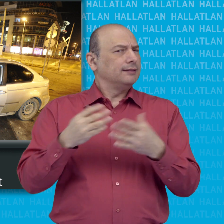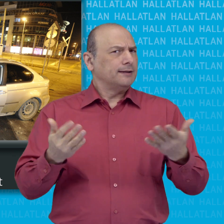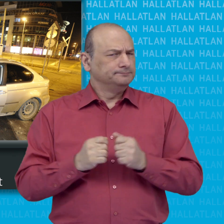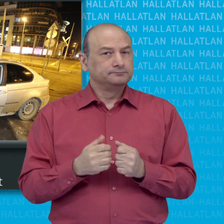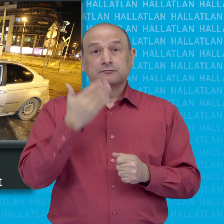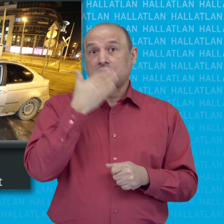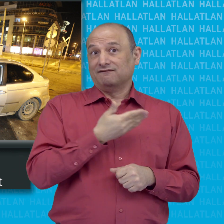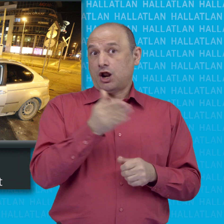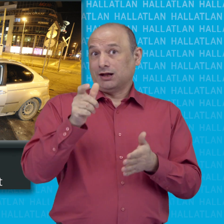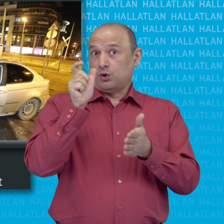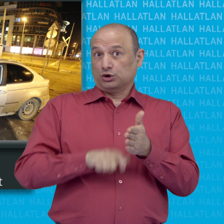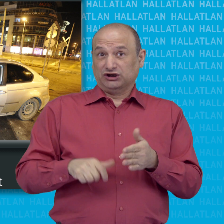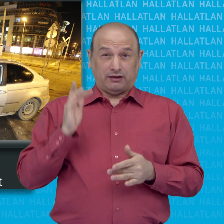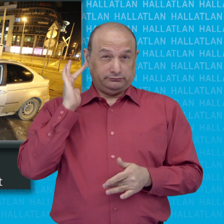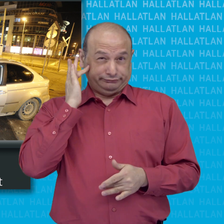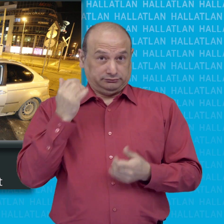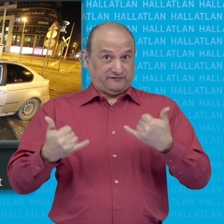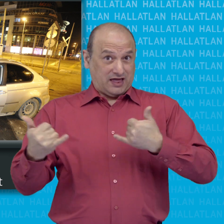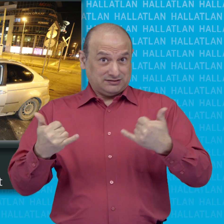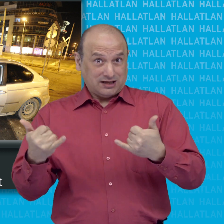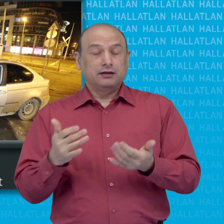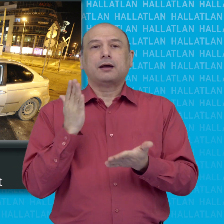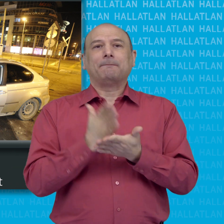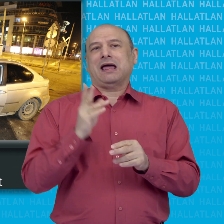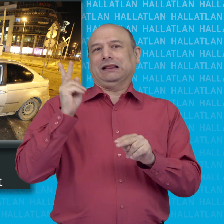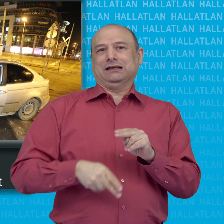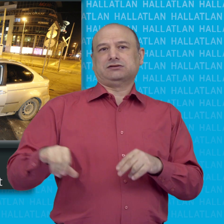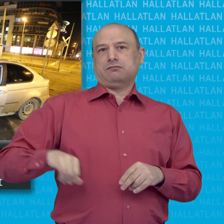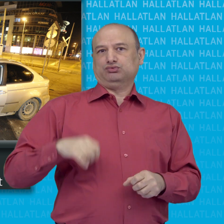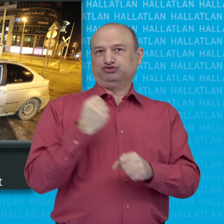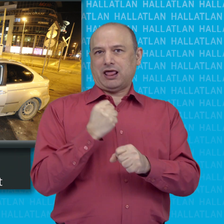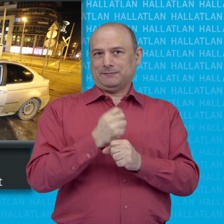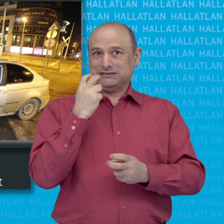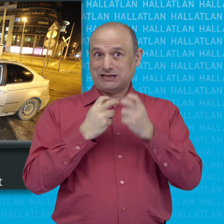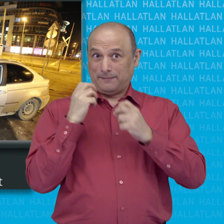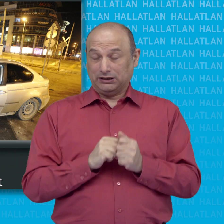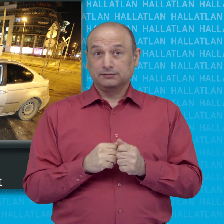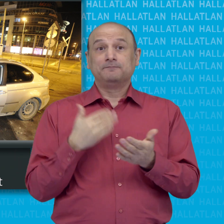viszont a jövőben a jogosítvány nélküli vezetés bűncselekménynek számítana